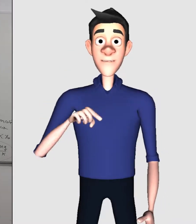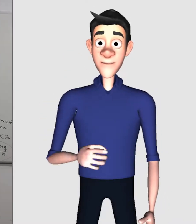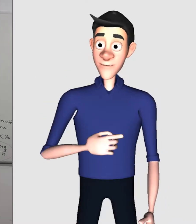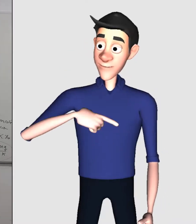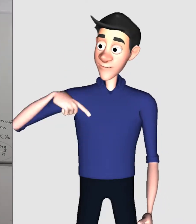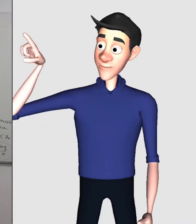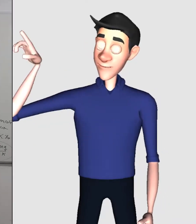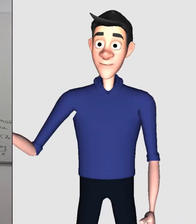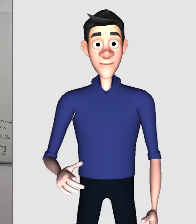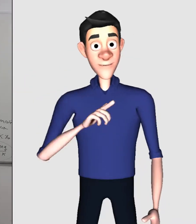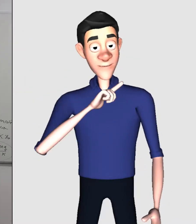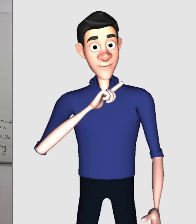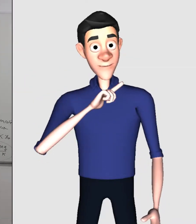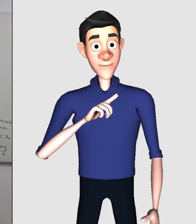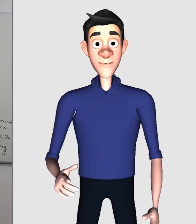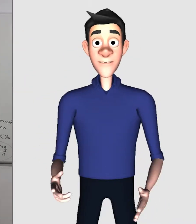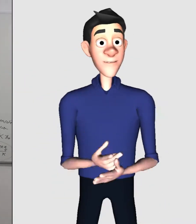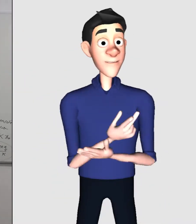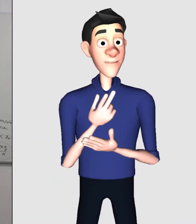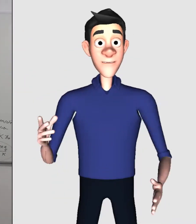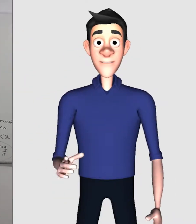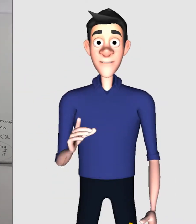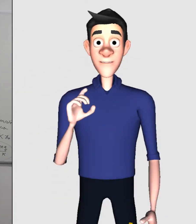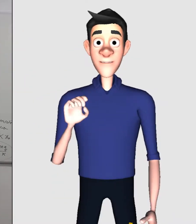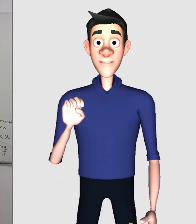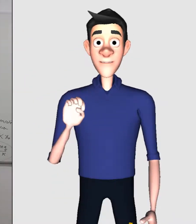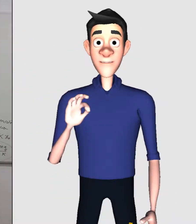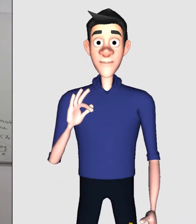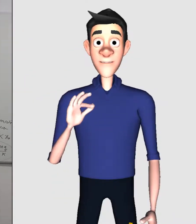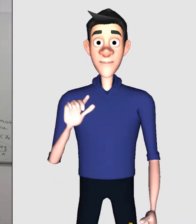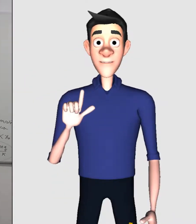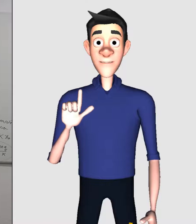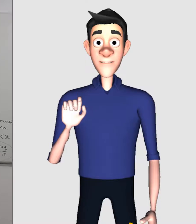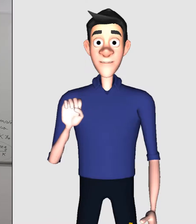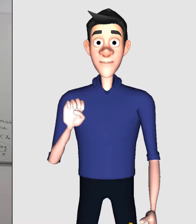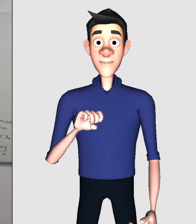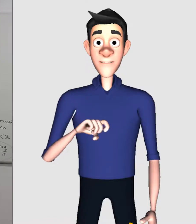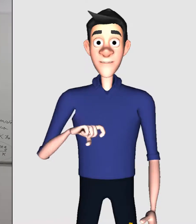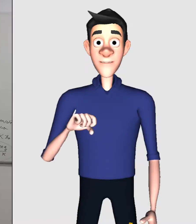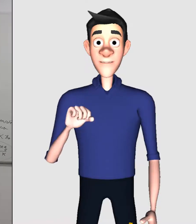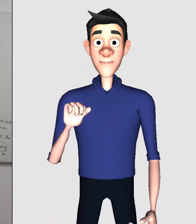Temos que fazer dois cálculos aqui, não é direto